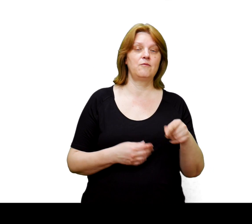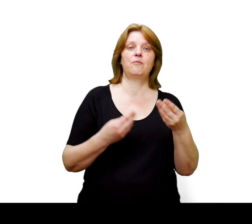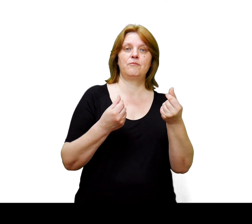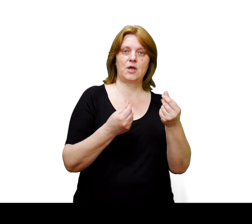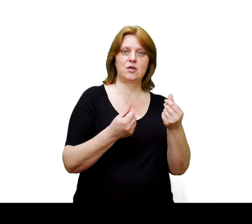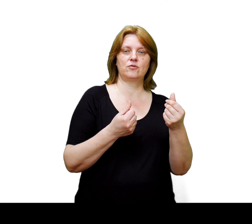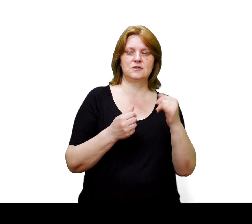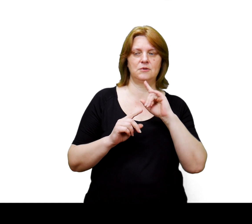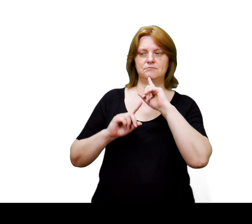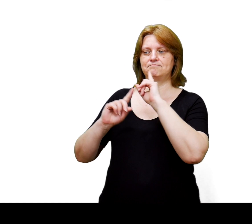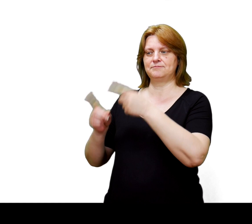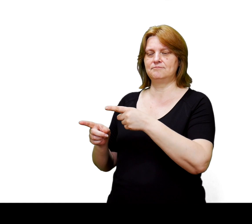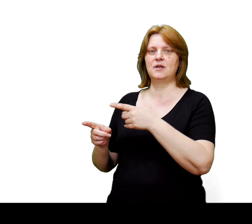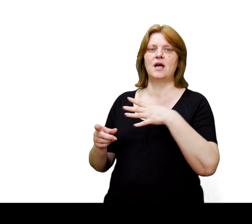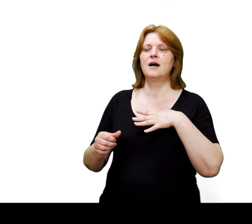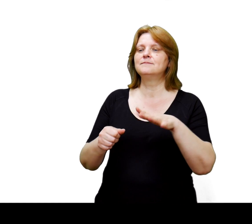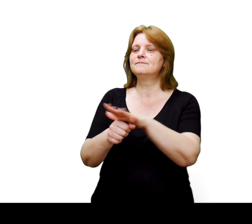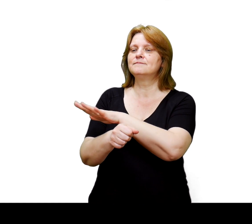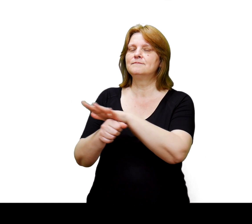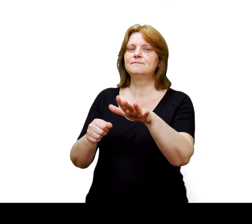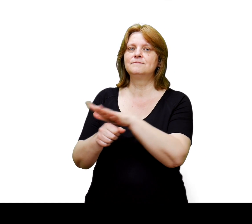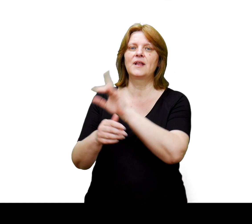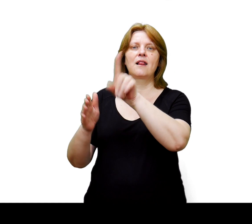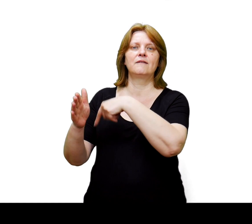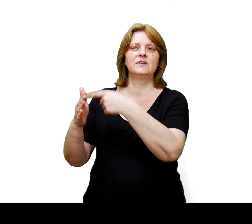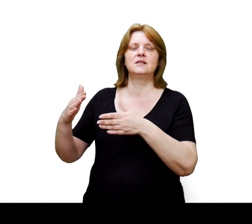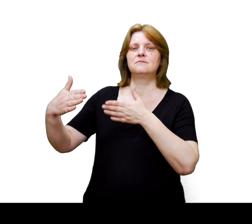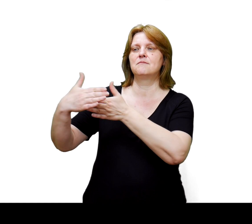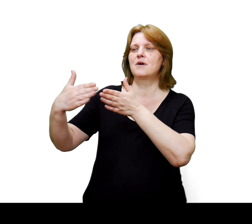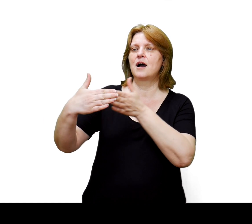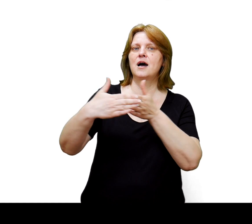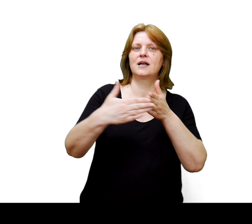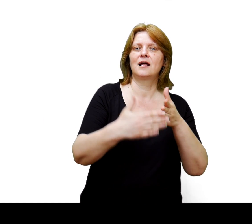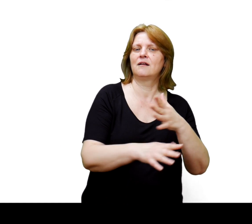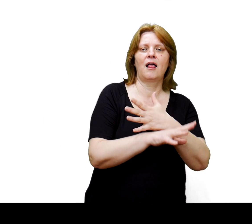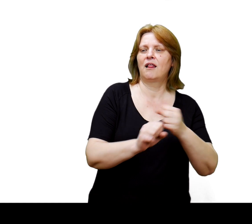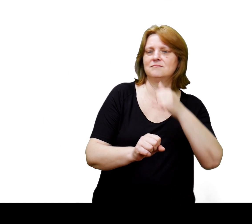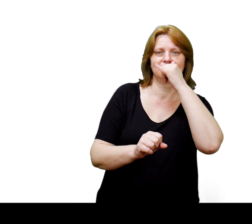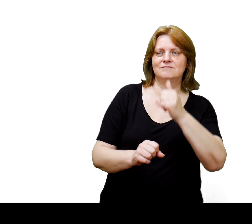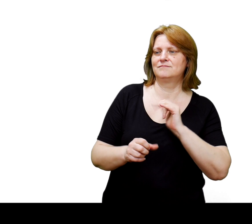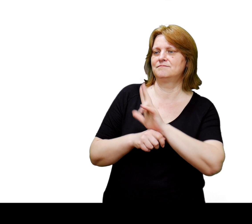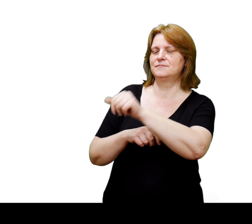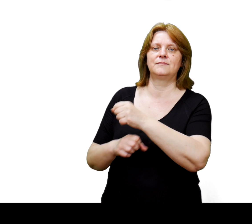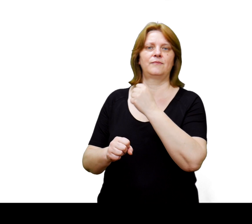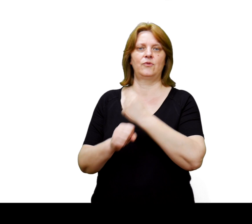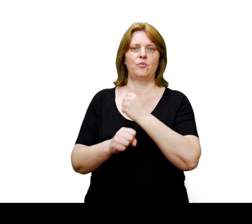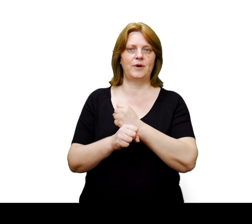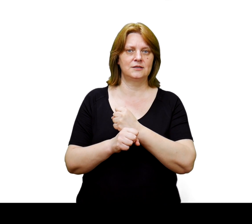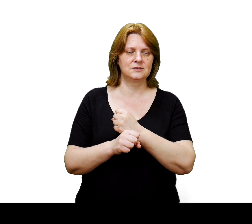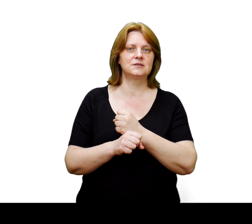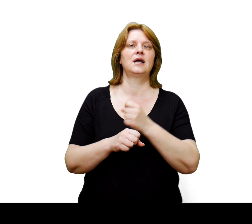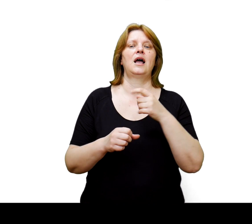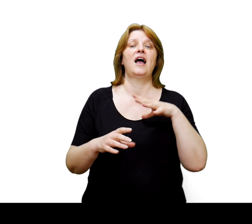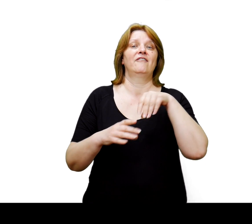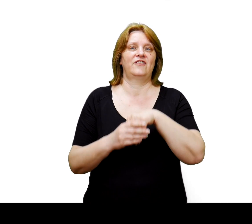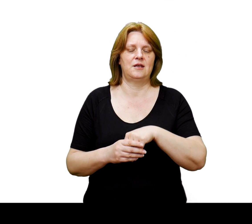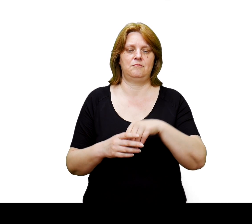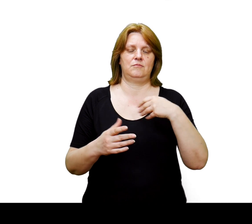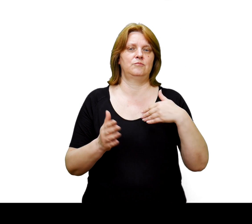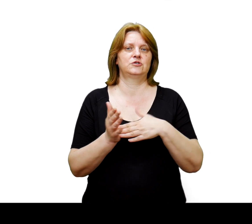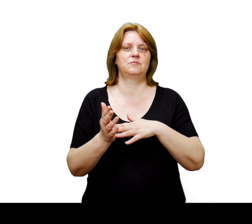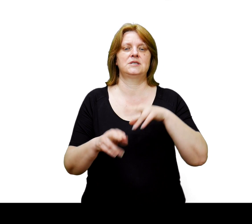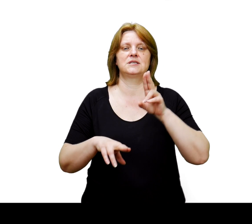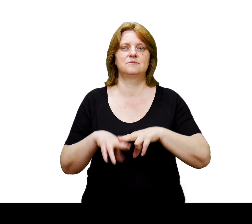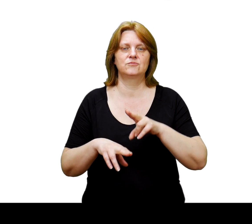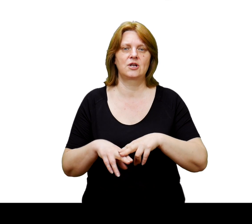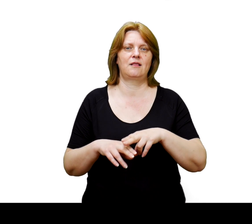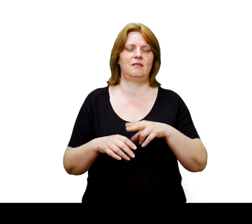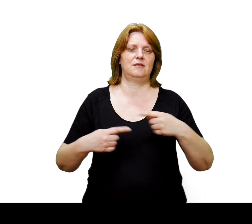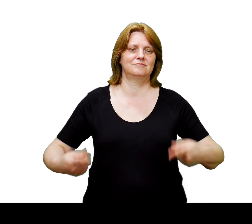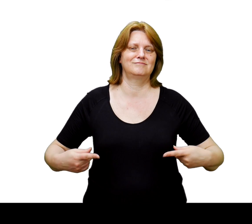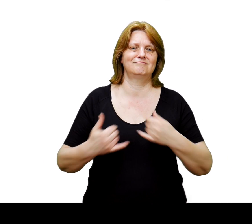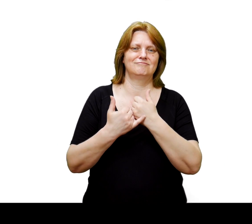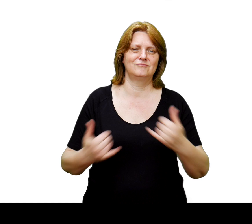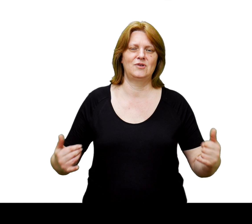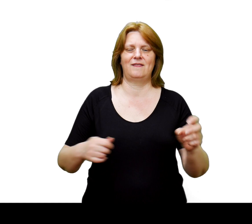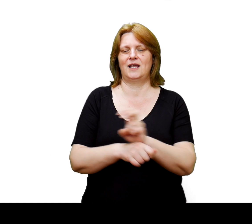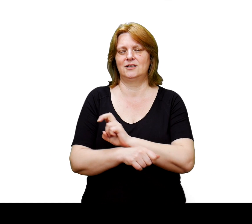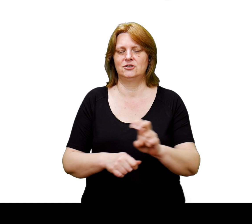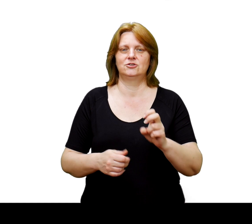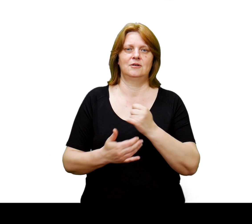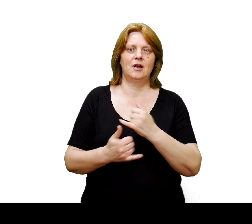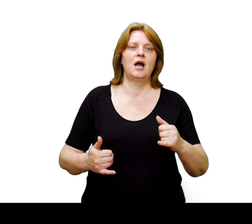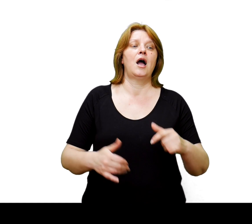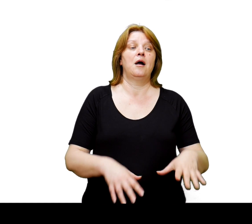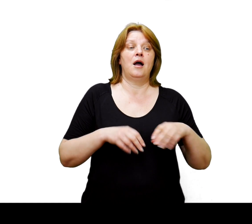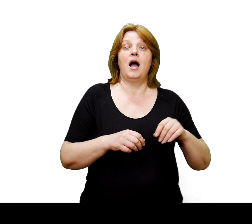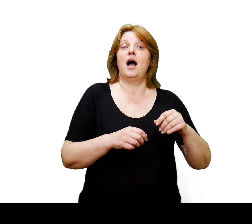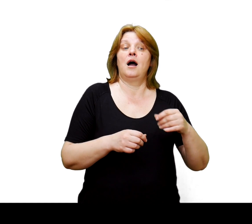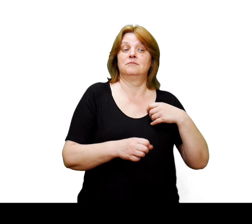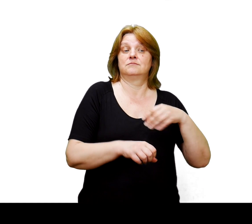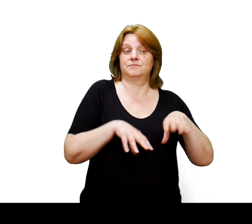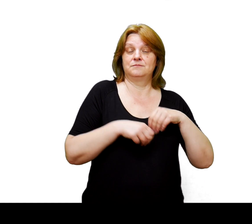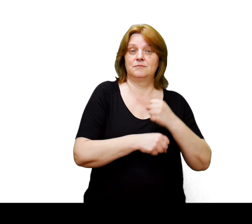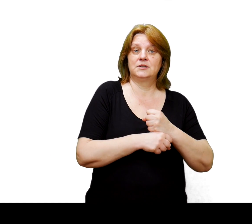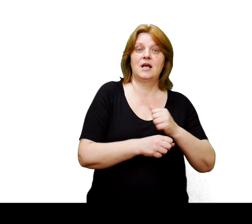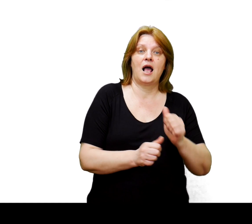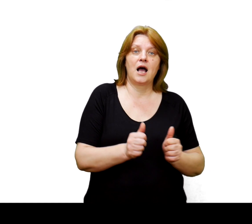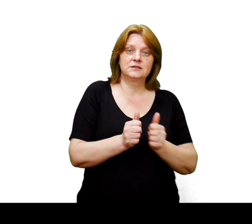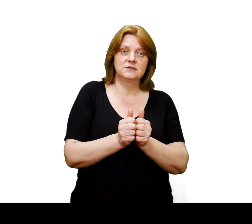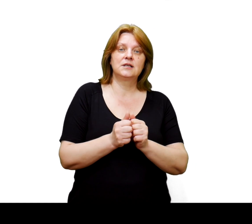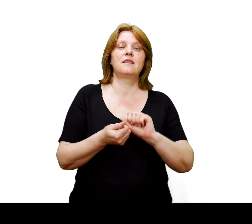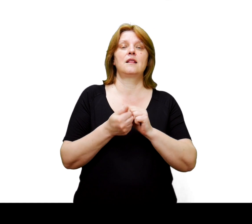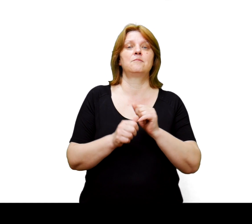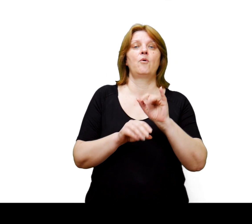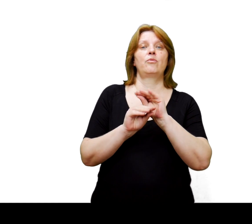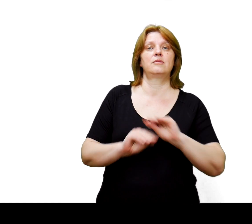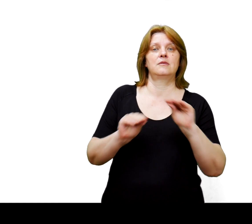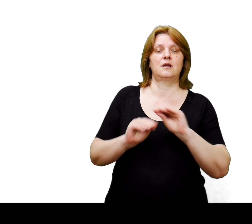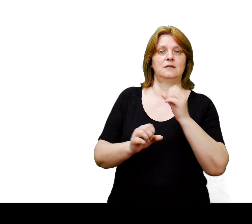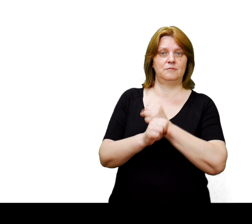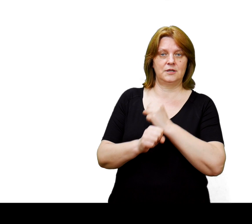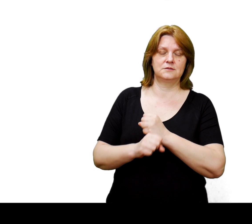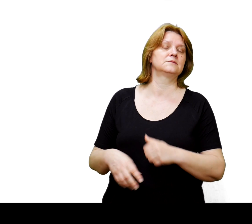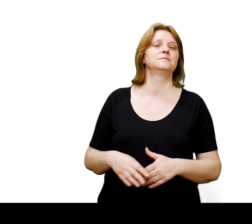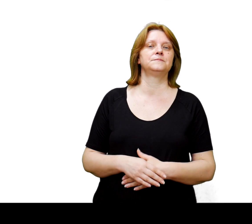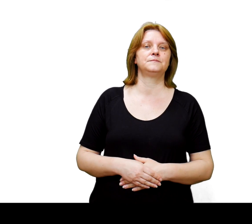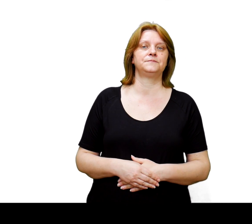Środki te będą przeznaczone m.in. na zniwelowanie barier uniemożliwiających podjęcie zatrudnienia, w tym na zakup sprzętów i urządzeń technicznych, zatrudnienie asystenta lub trenera pracy.